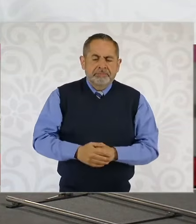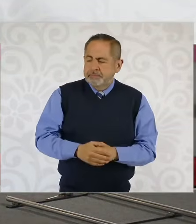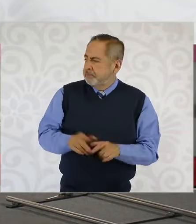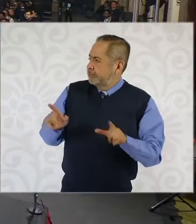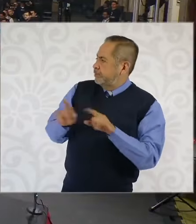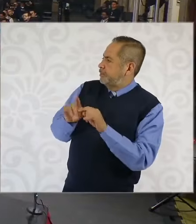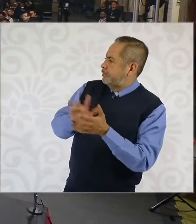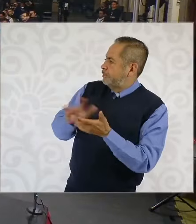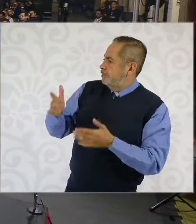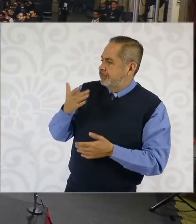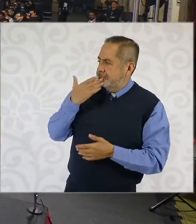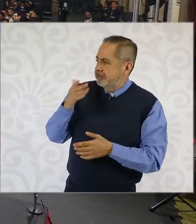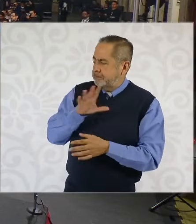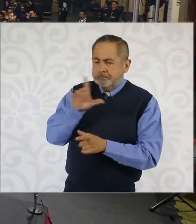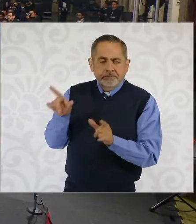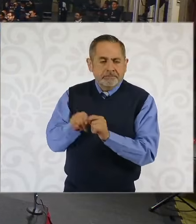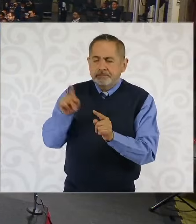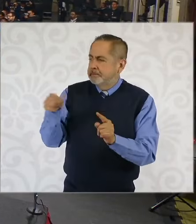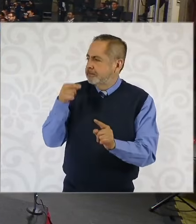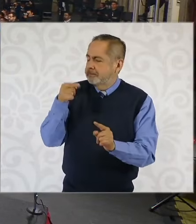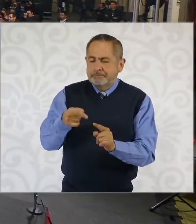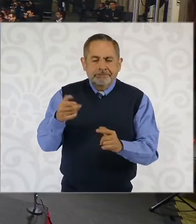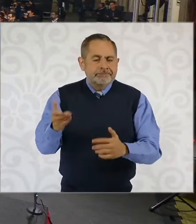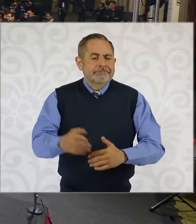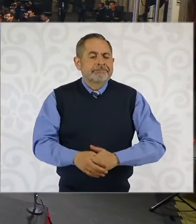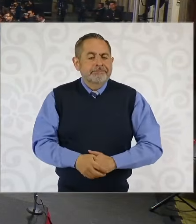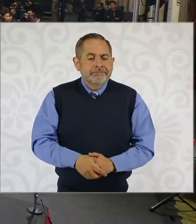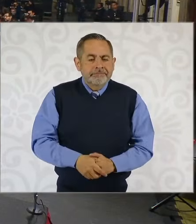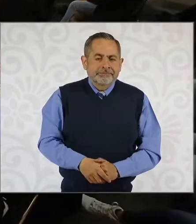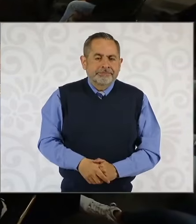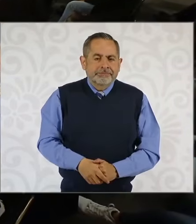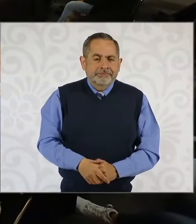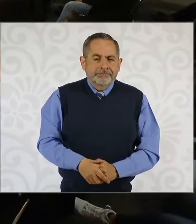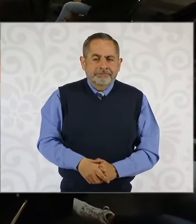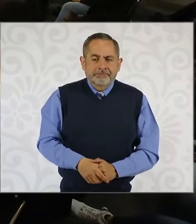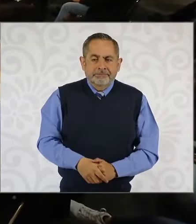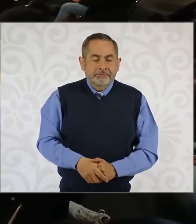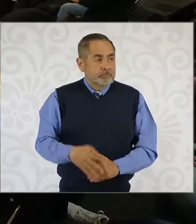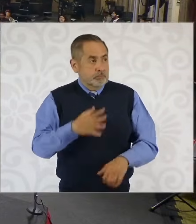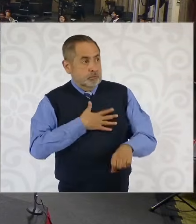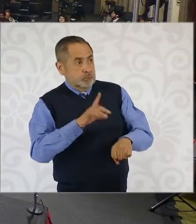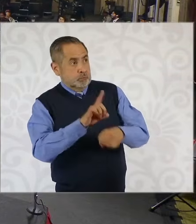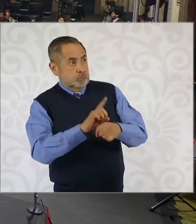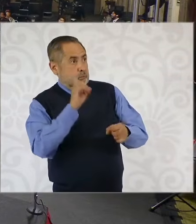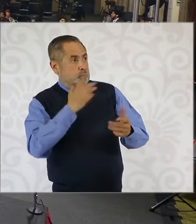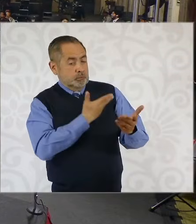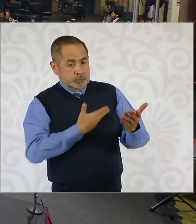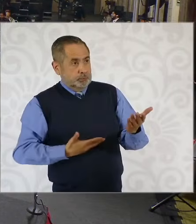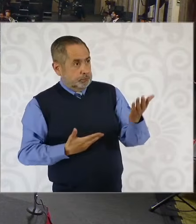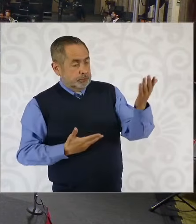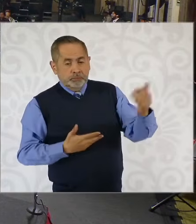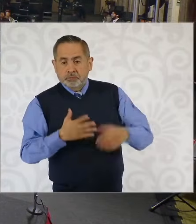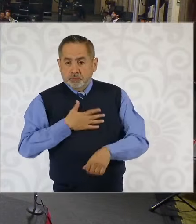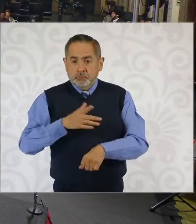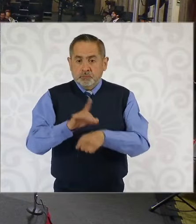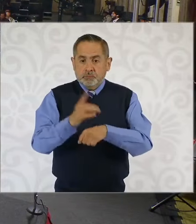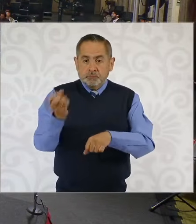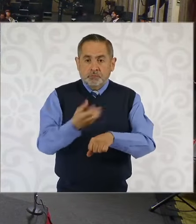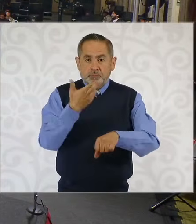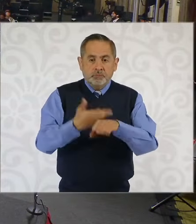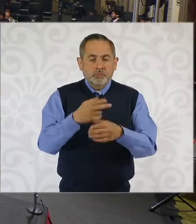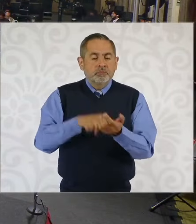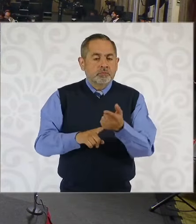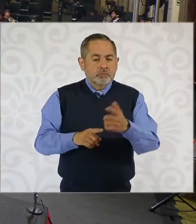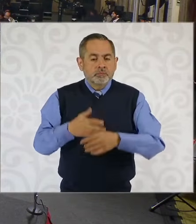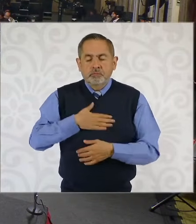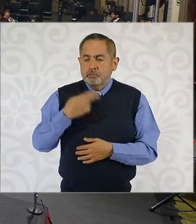presidenta Buenos días presidenta Buenos días Eh secretarios Eh Janet Galindo de grupo tras